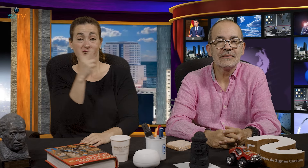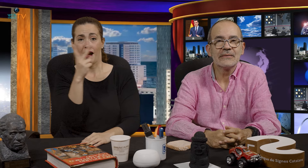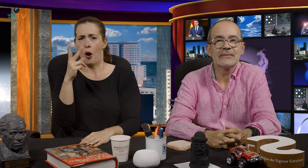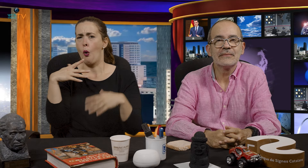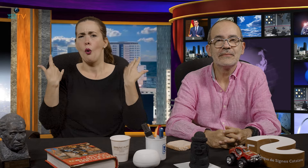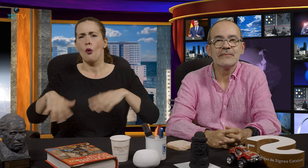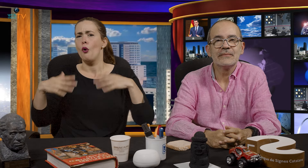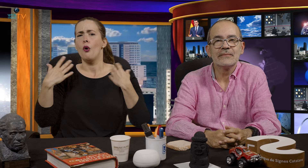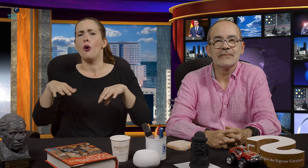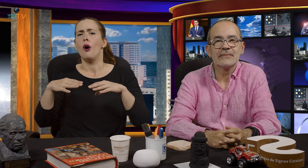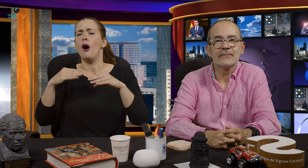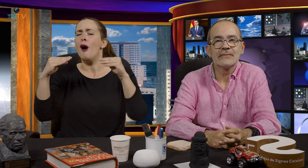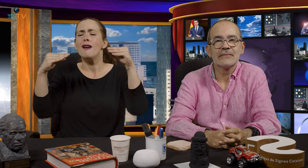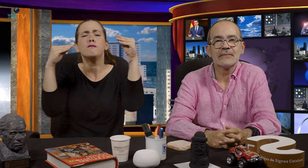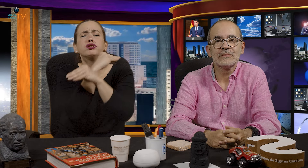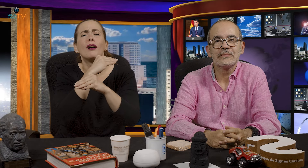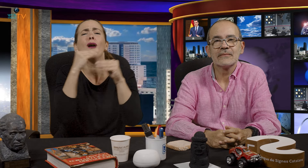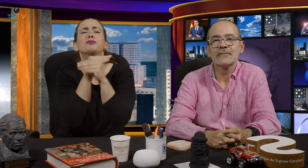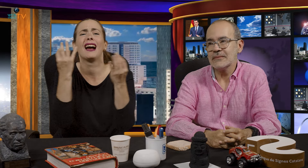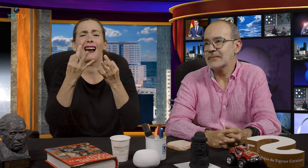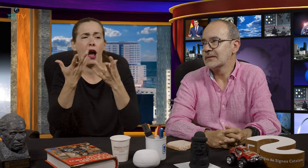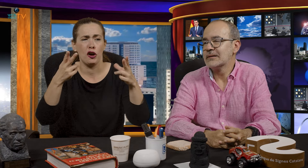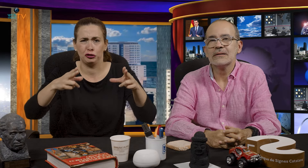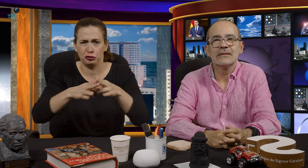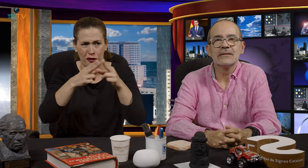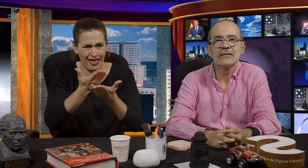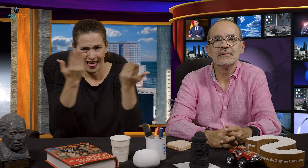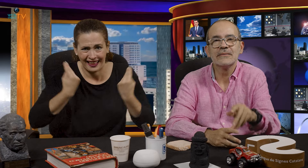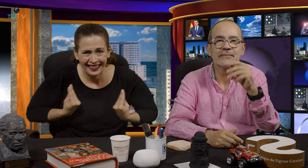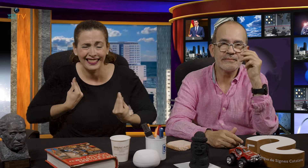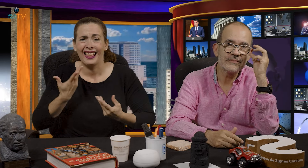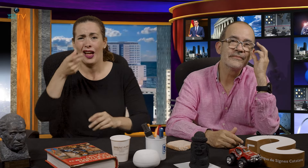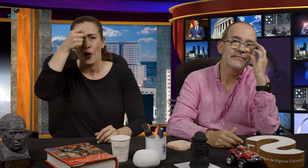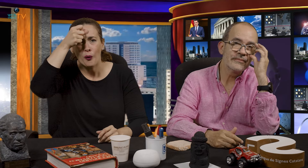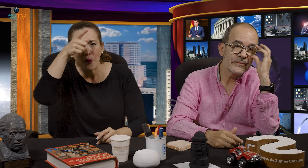se ve estas grandes diferencias de sociedad, vida, cultura,